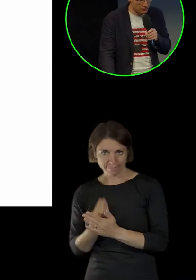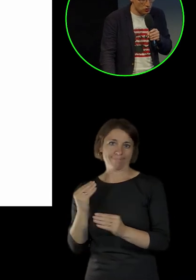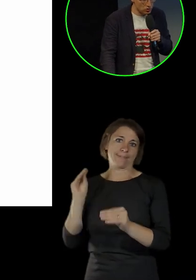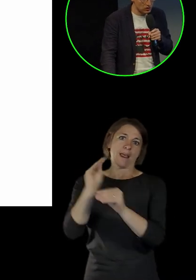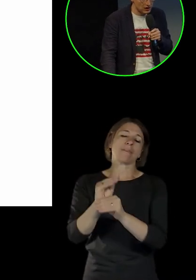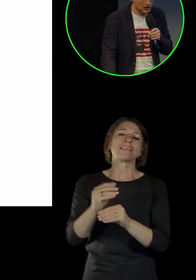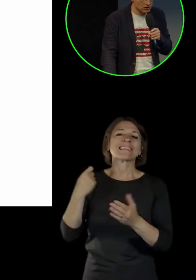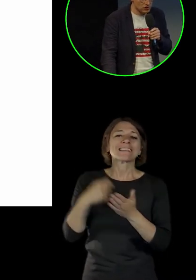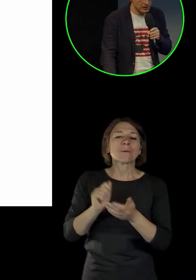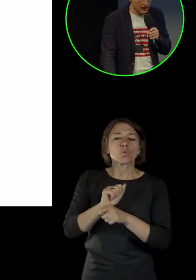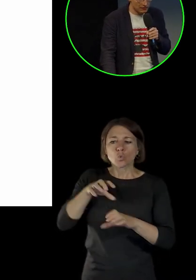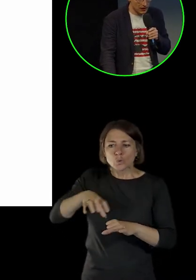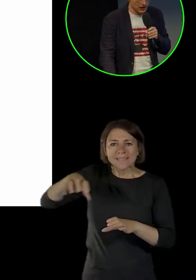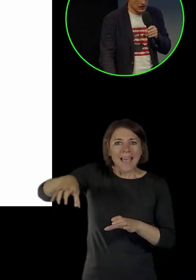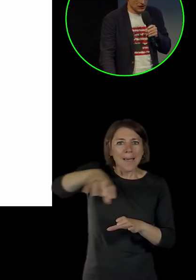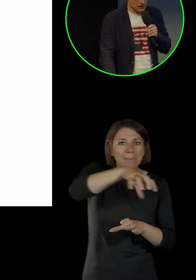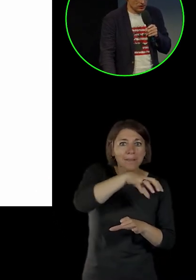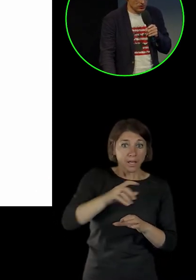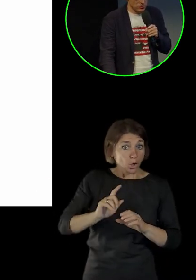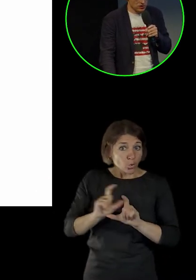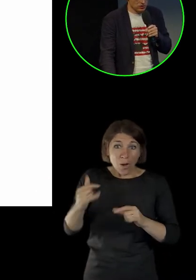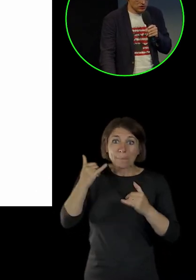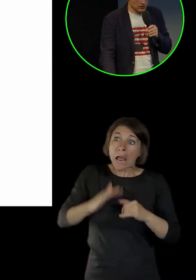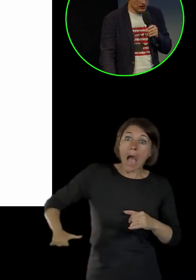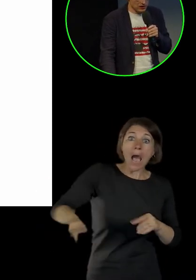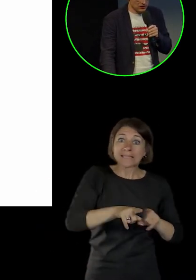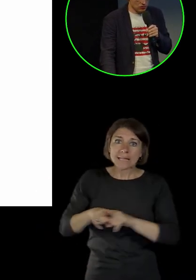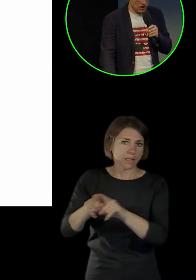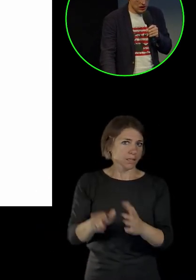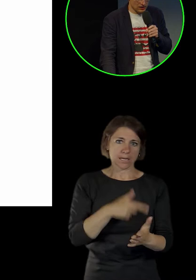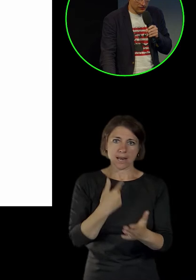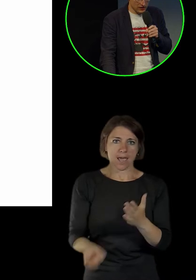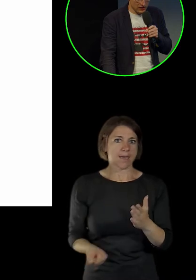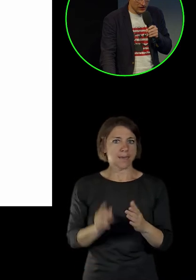předpisů, co to ten charakter území je. Je to strašně kostrbatá a dlouhá definice,